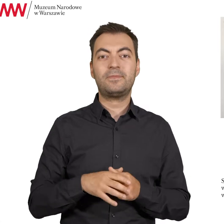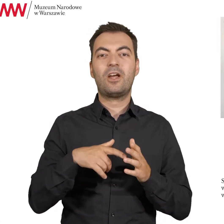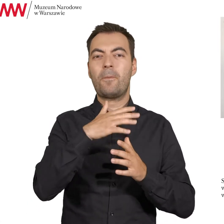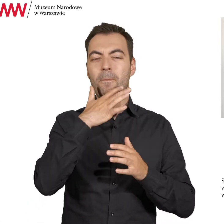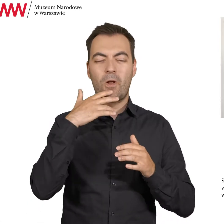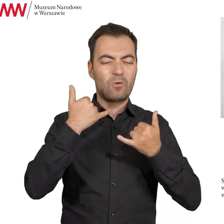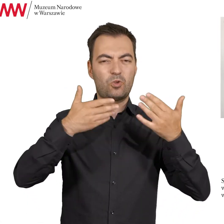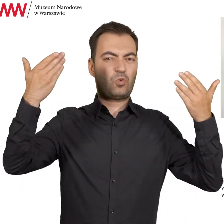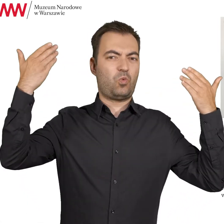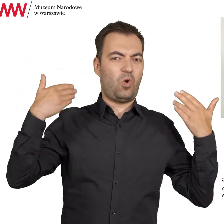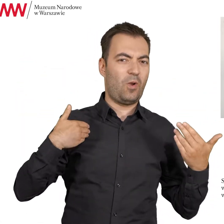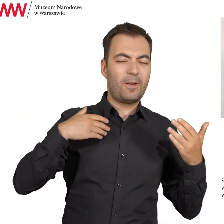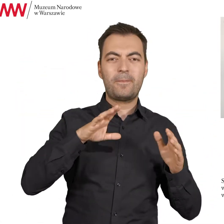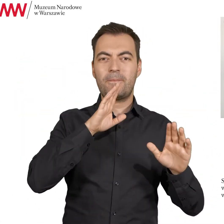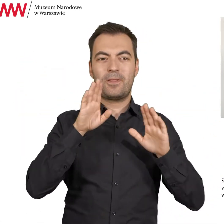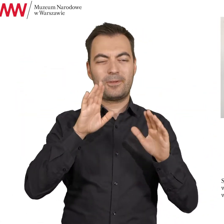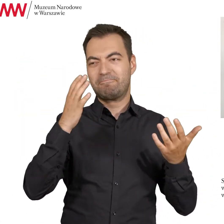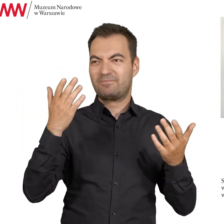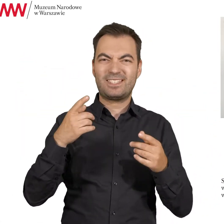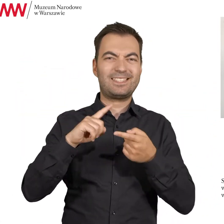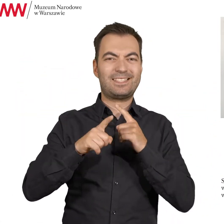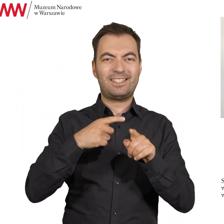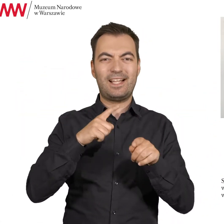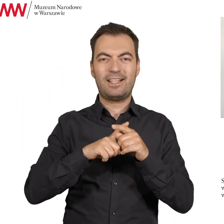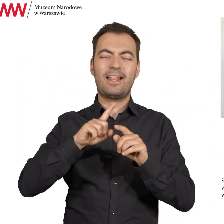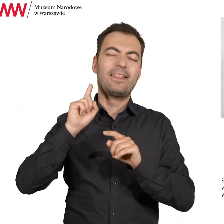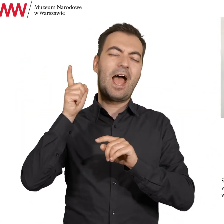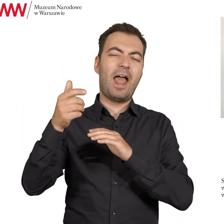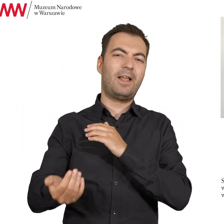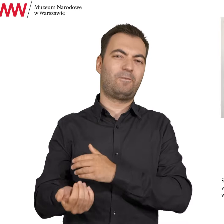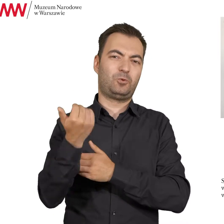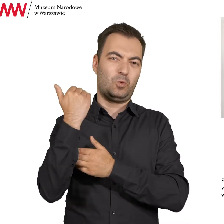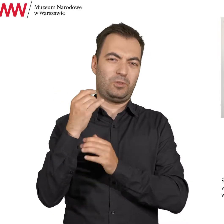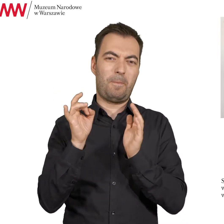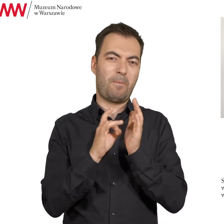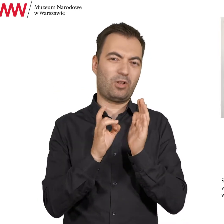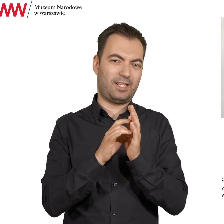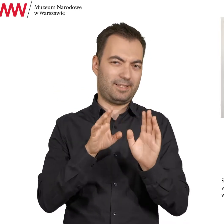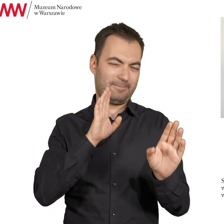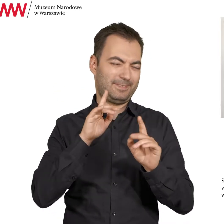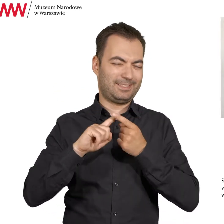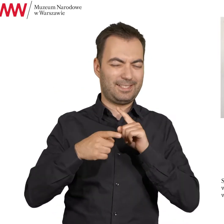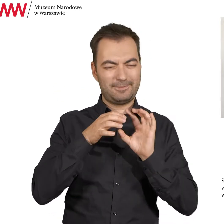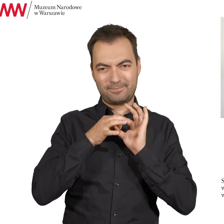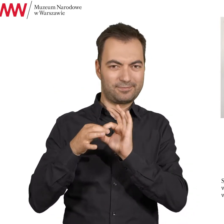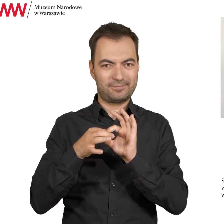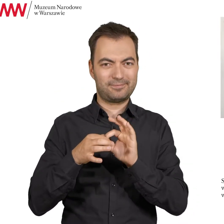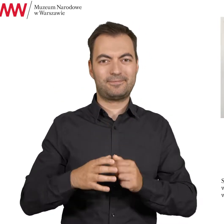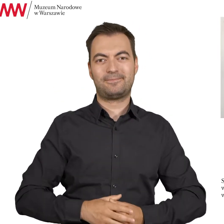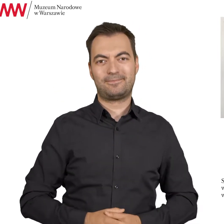wyrobach z barwnymi tłami naśladującymi dalekowschodnią porcelanę.